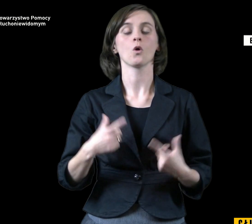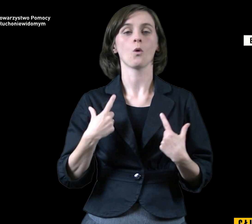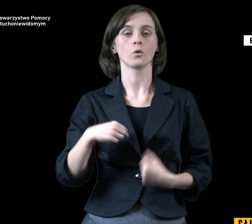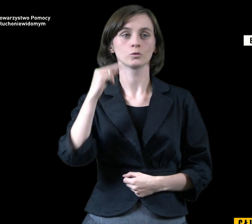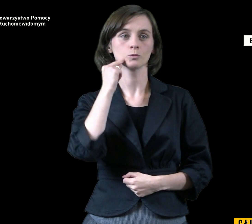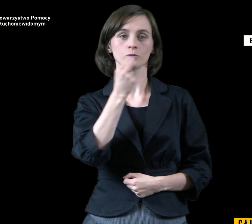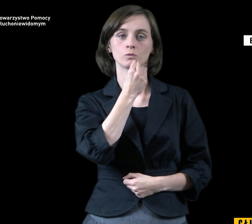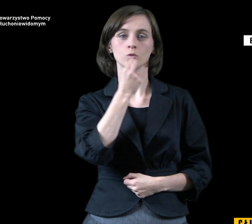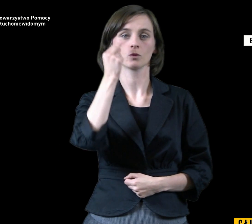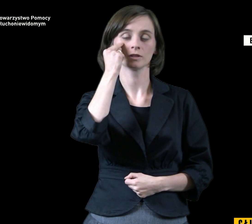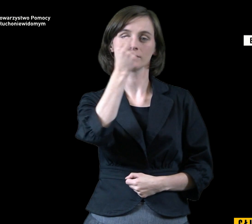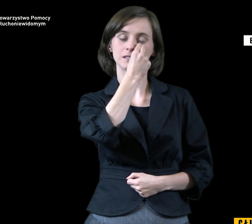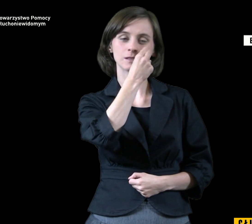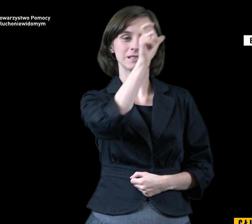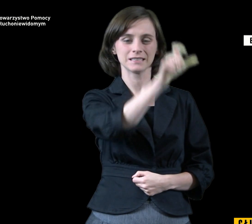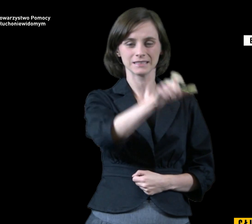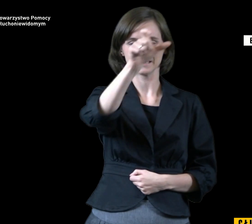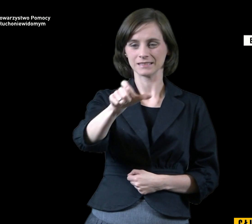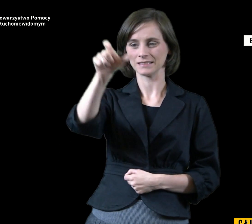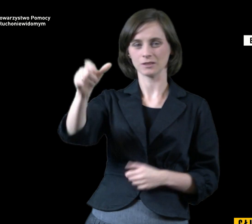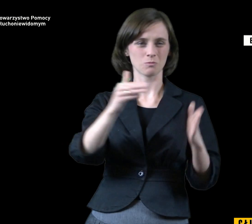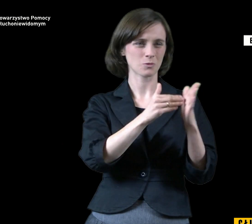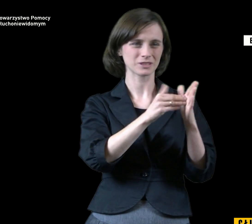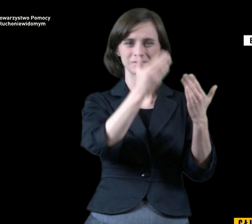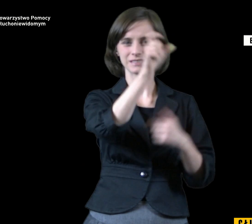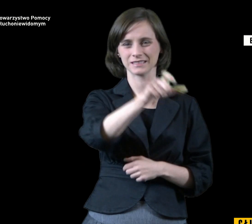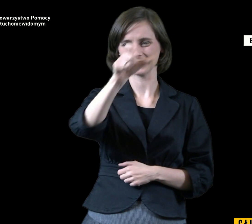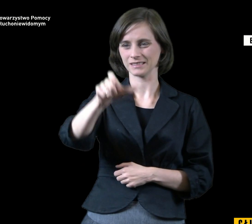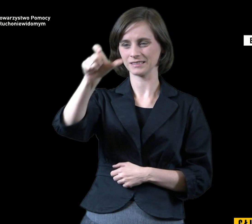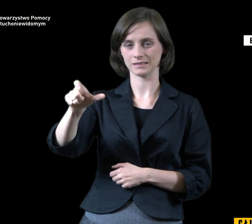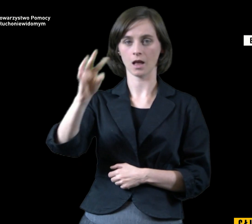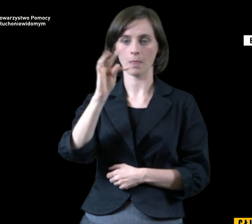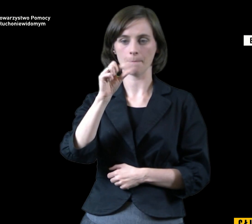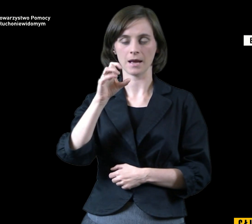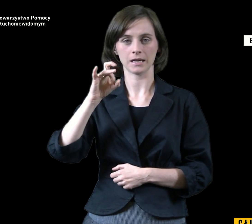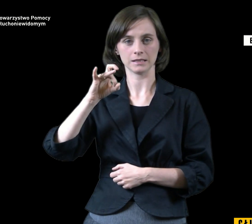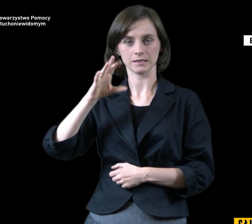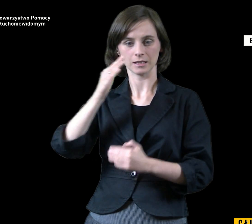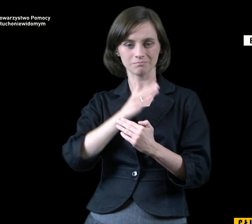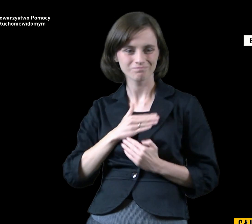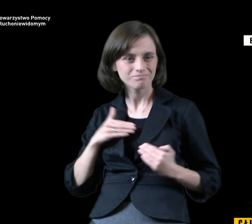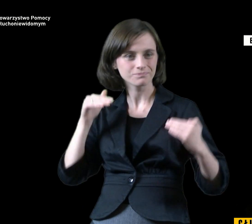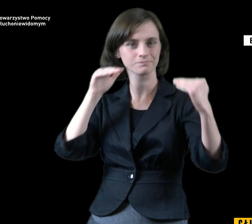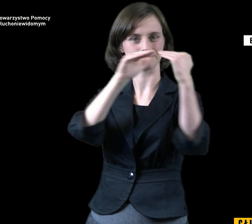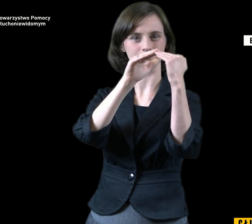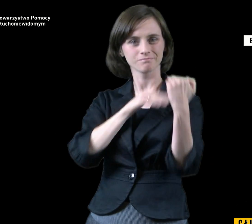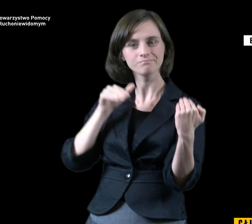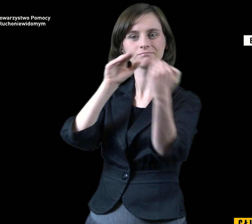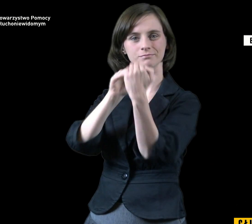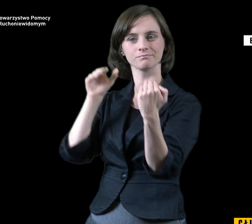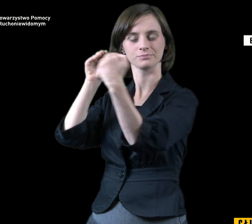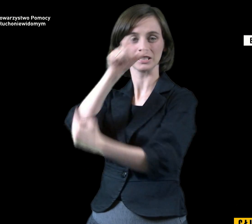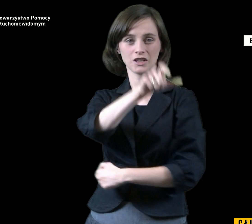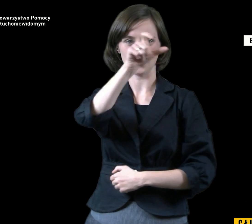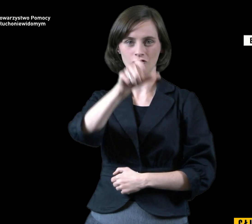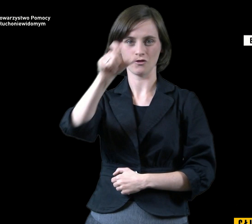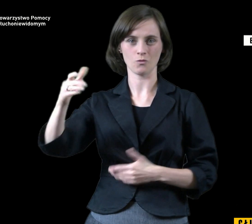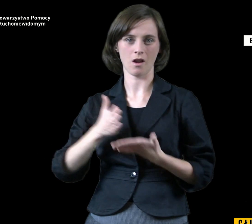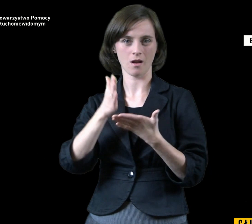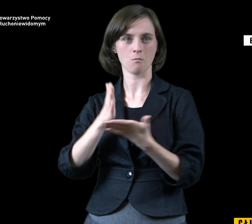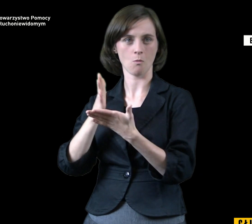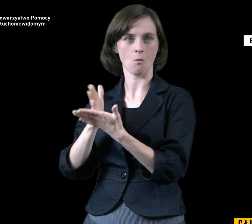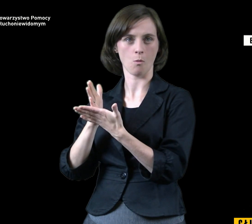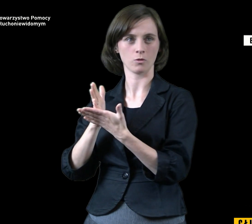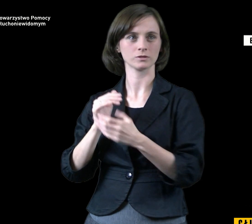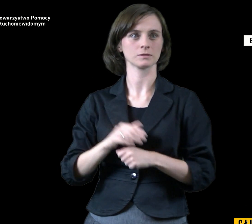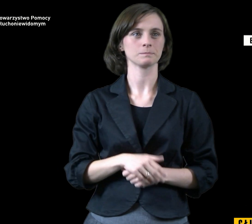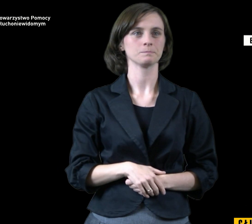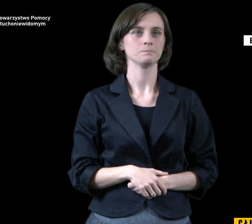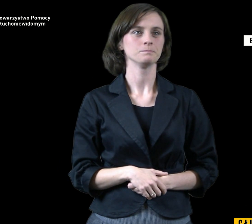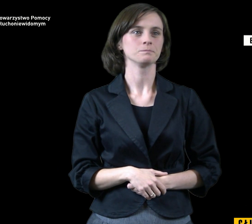Celem TPG jest rozpoznawanie indywidualnych potrzeb osób głuchoniewidomych.